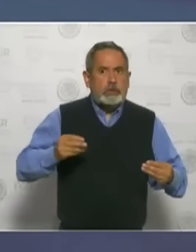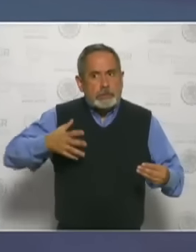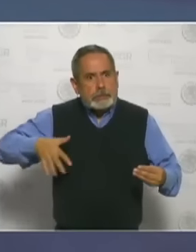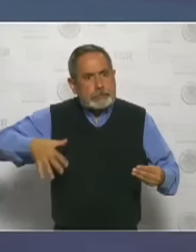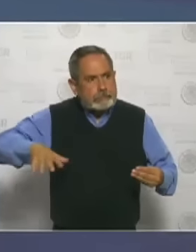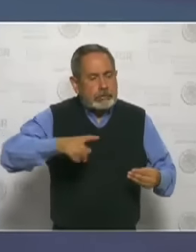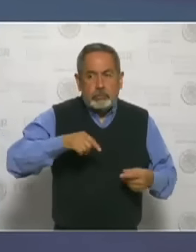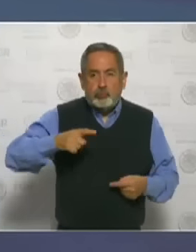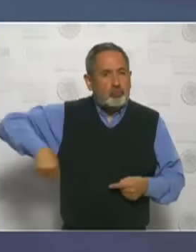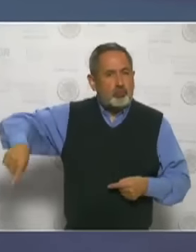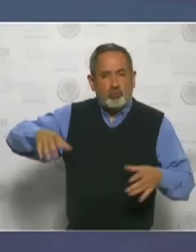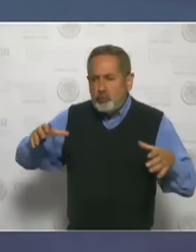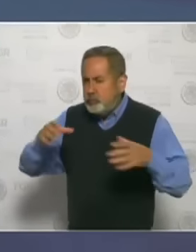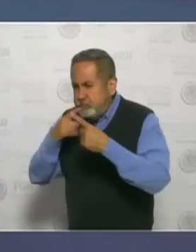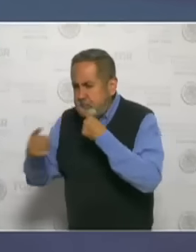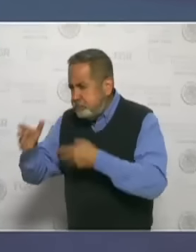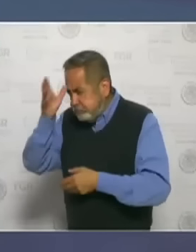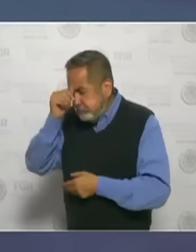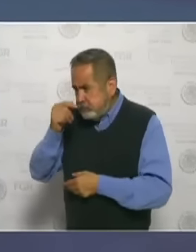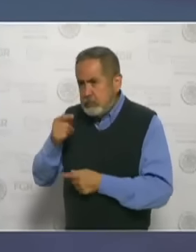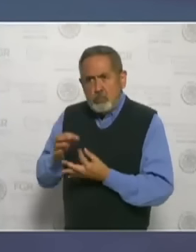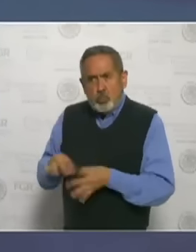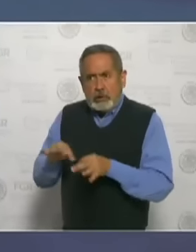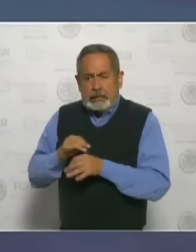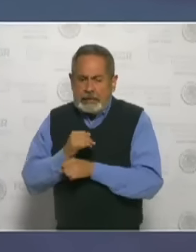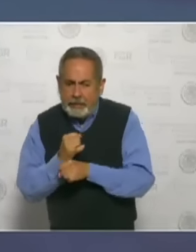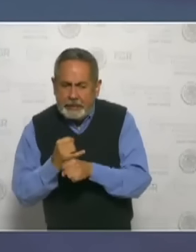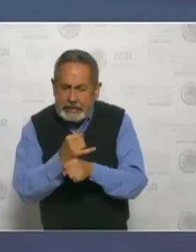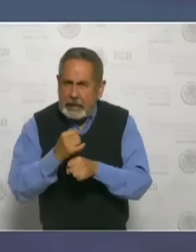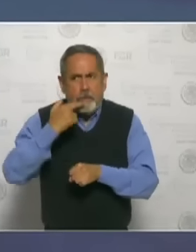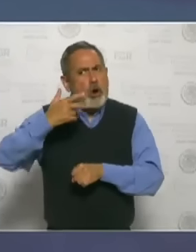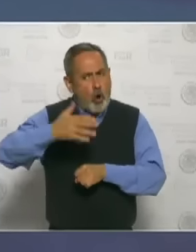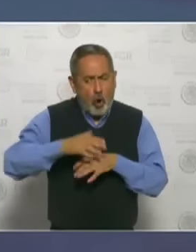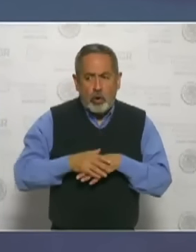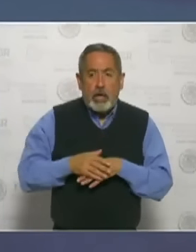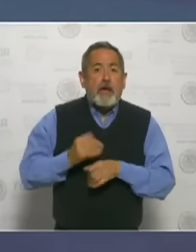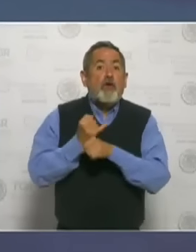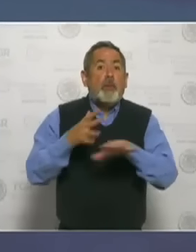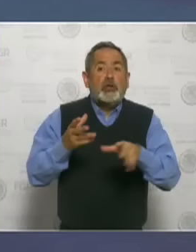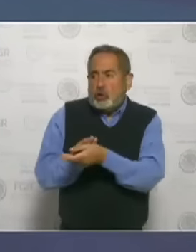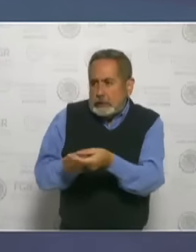acordamos unificar criterios de investigación, mejorar el intercambio de información,